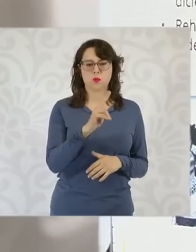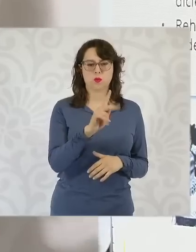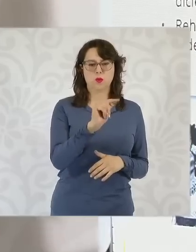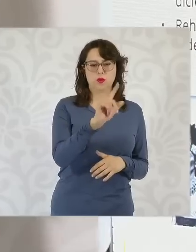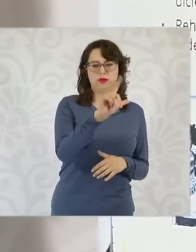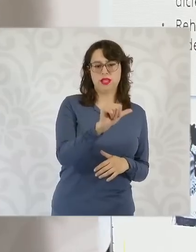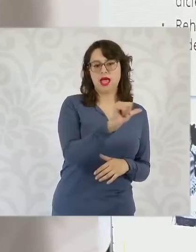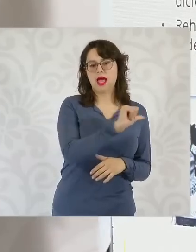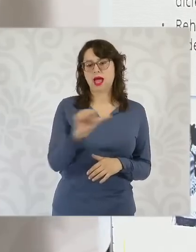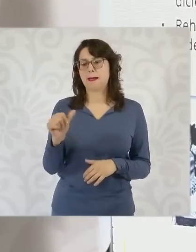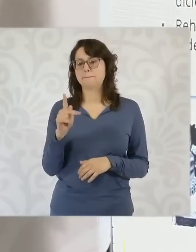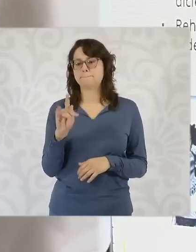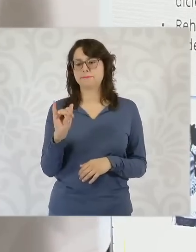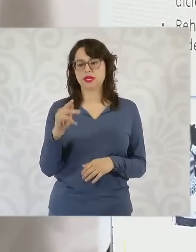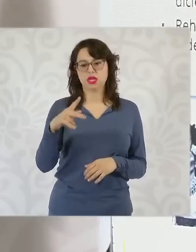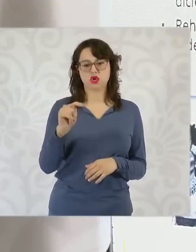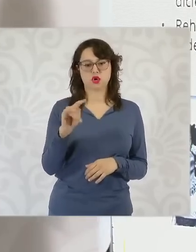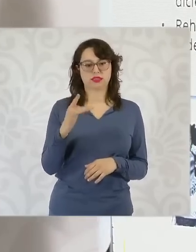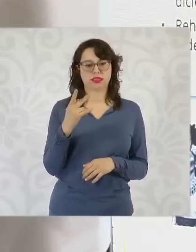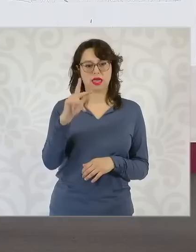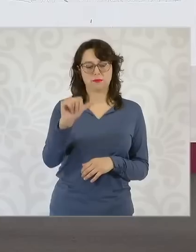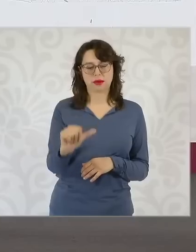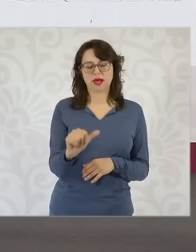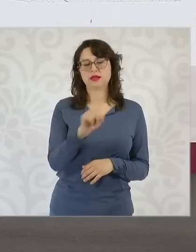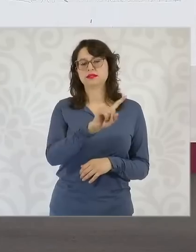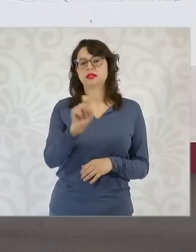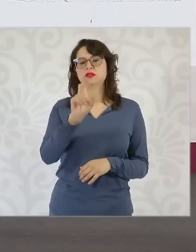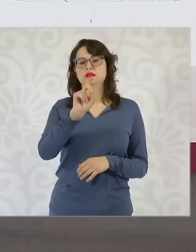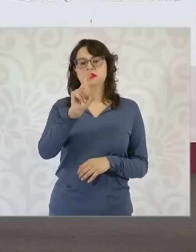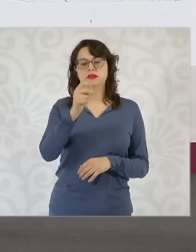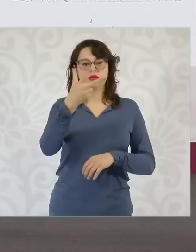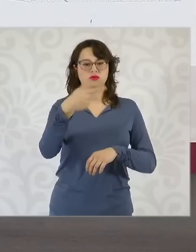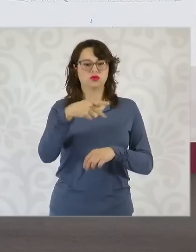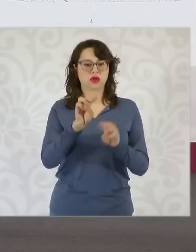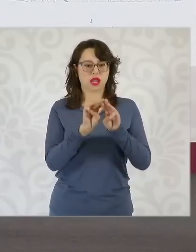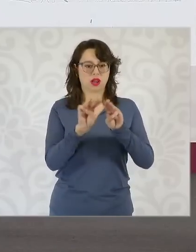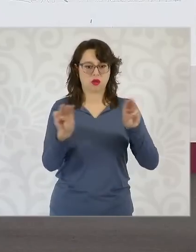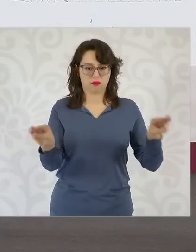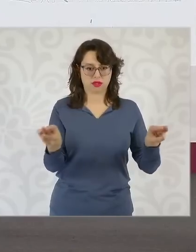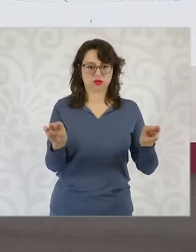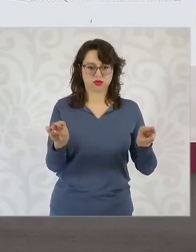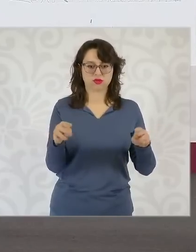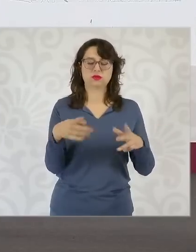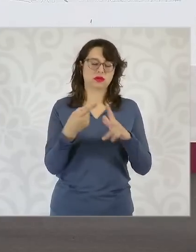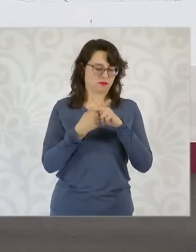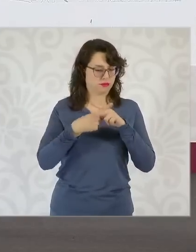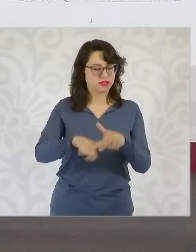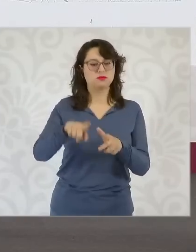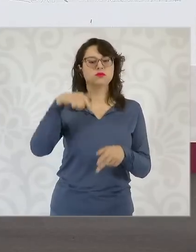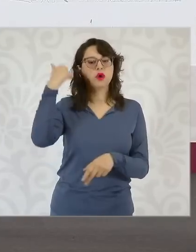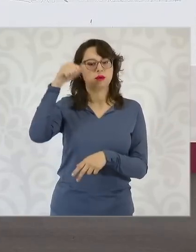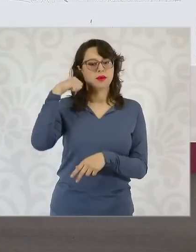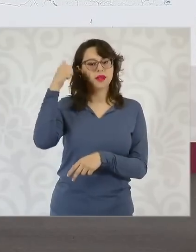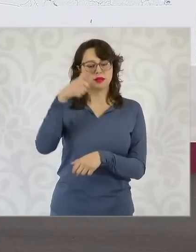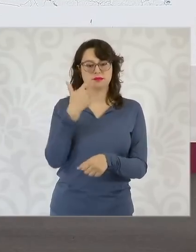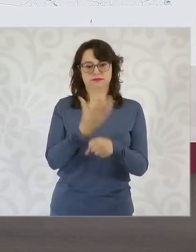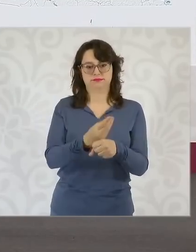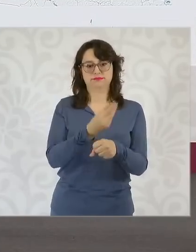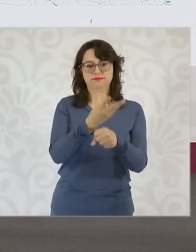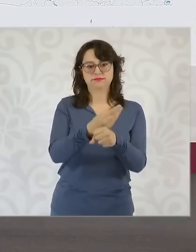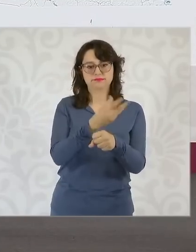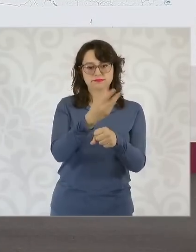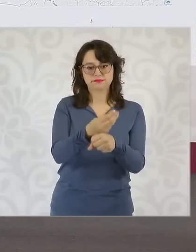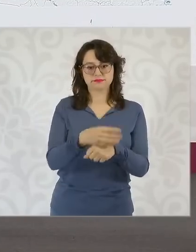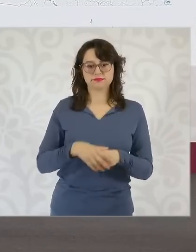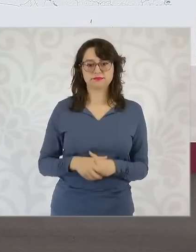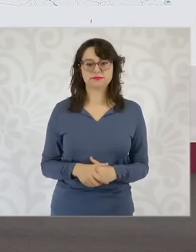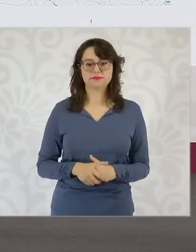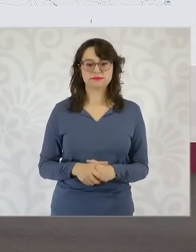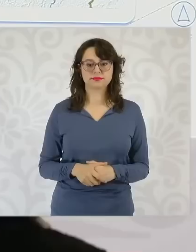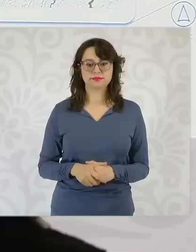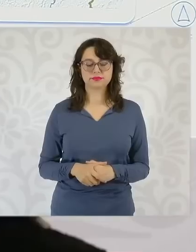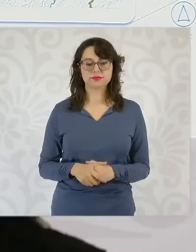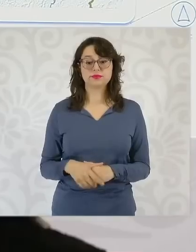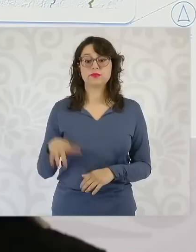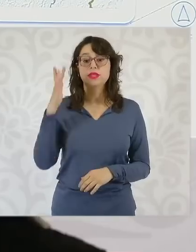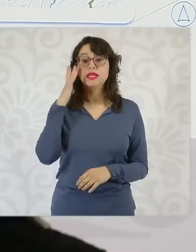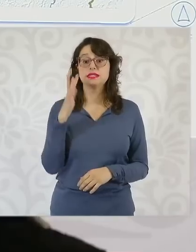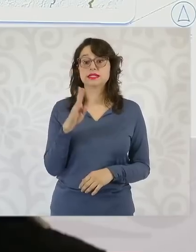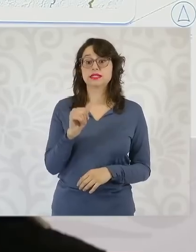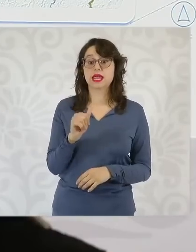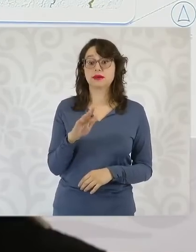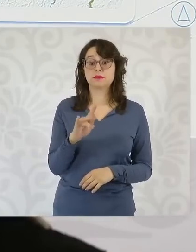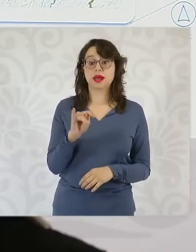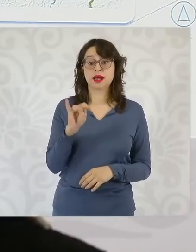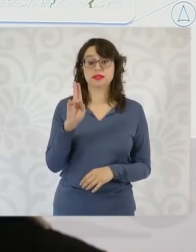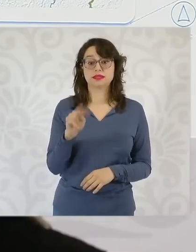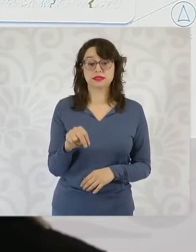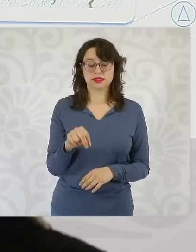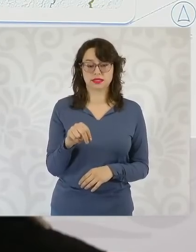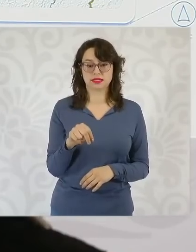Nacional son 138 km Y empezamos en abril la siguiente San Martín peras cahuaca que es pasa por